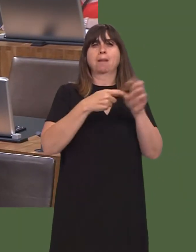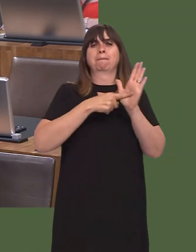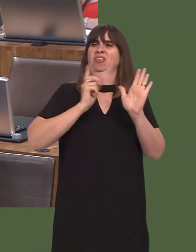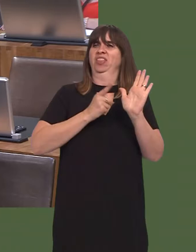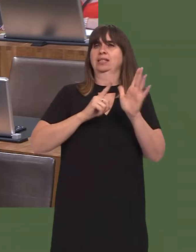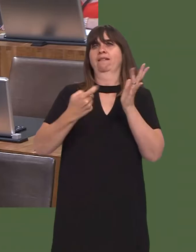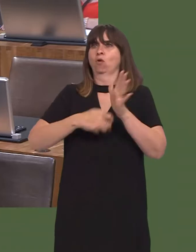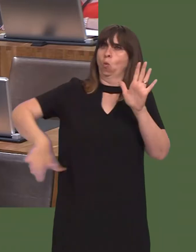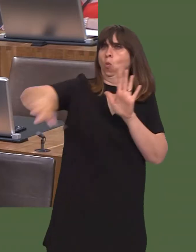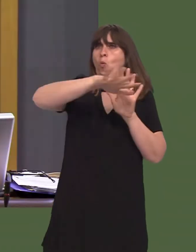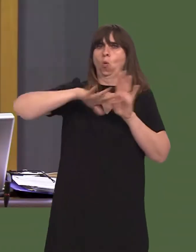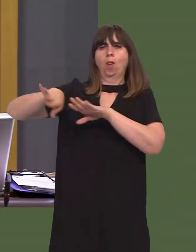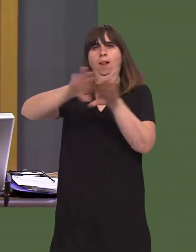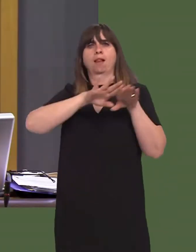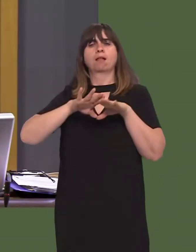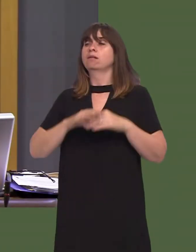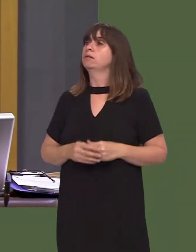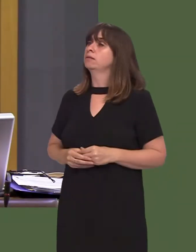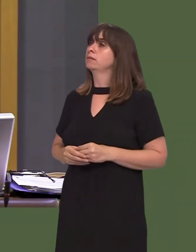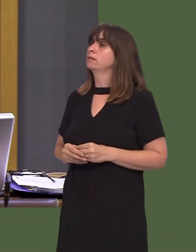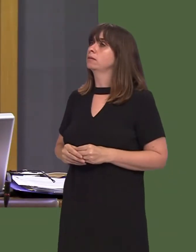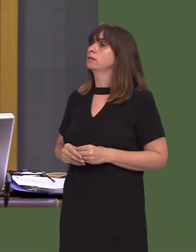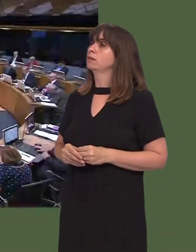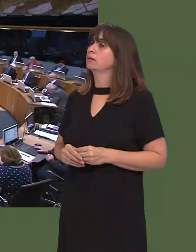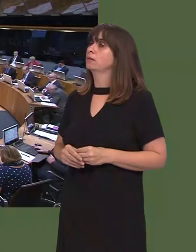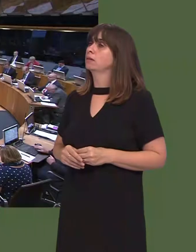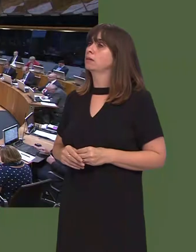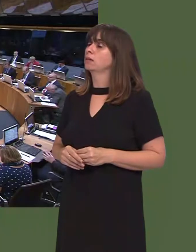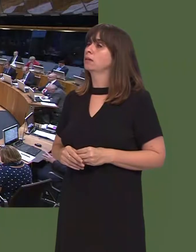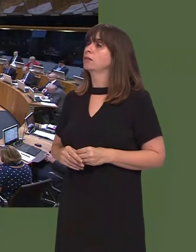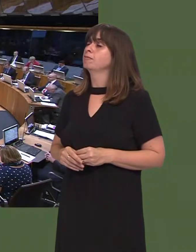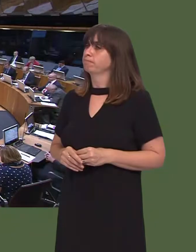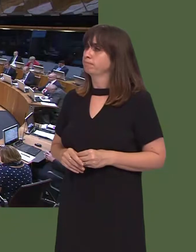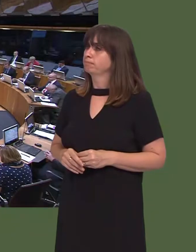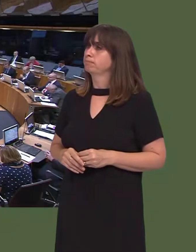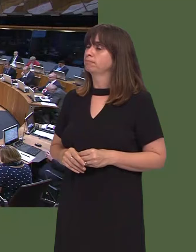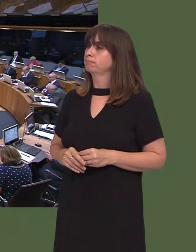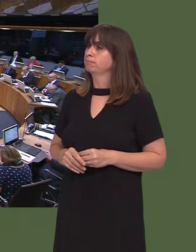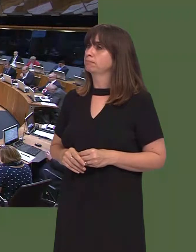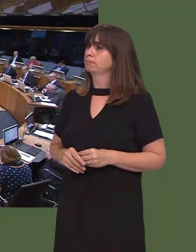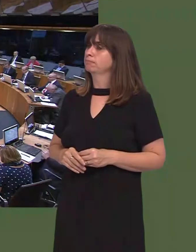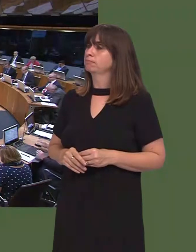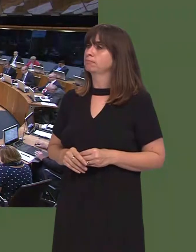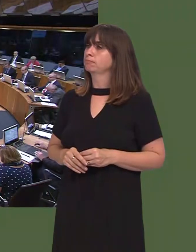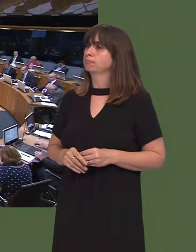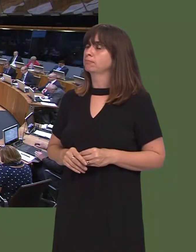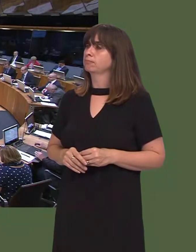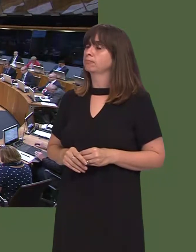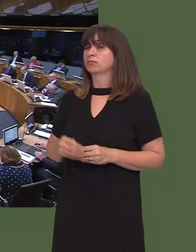greater consistency across Wales. Rhun ap Iorwerth: A gaf i dynnu eich sylw